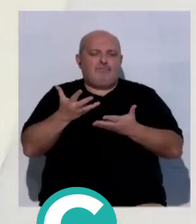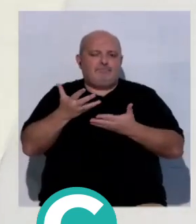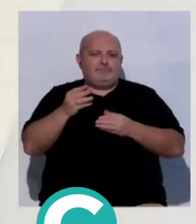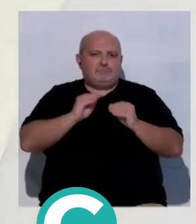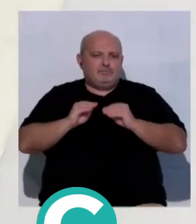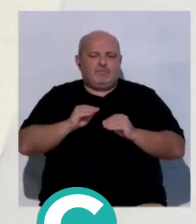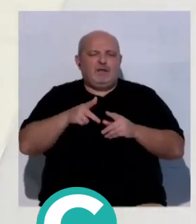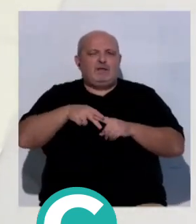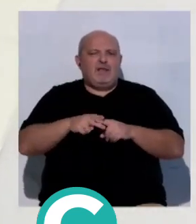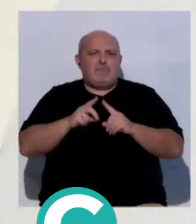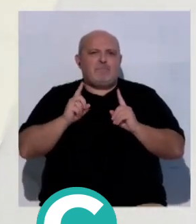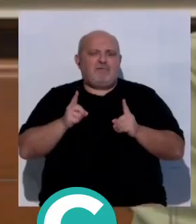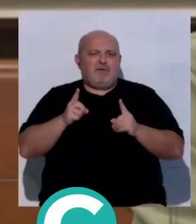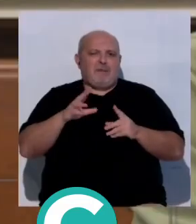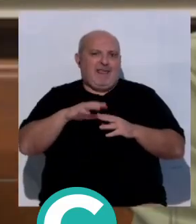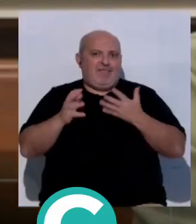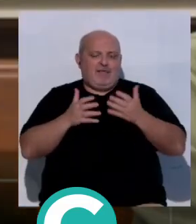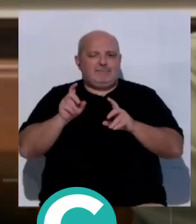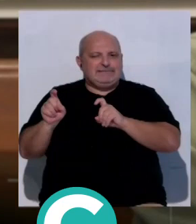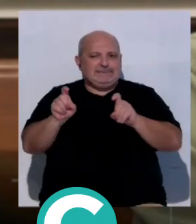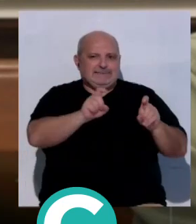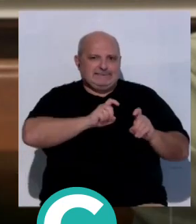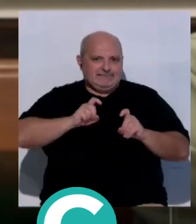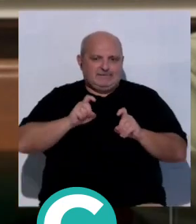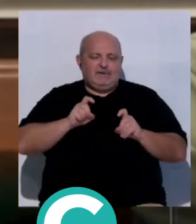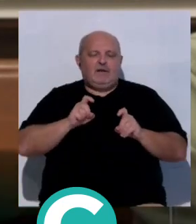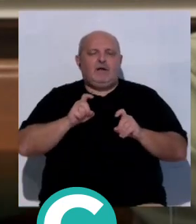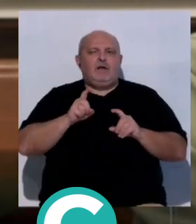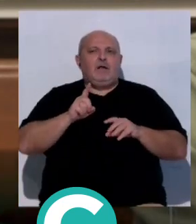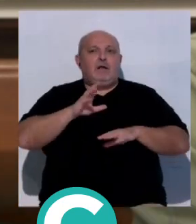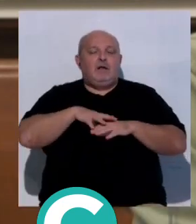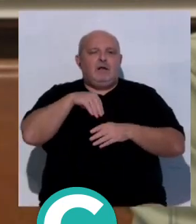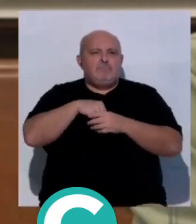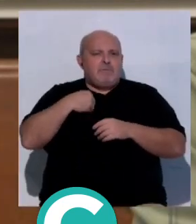talleres de prevención de incendios y primeros auxilios va a estar en la misma Plaza de España